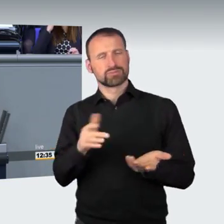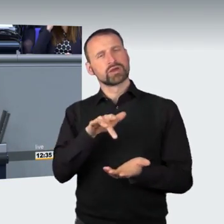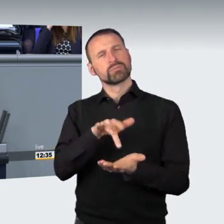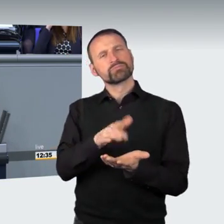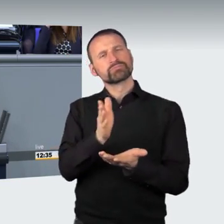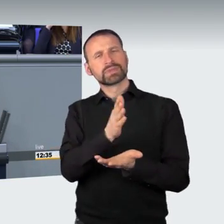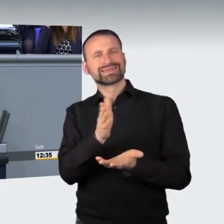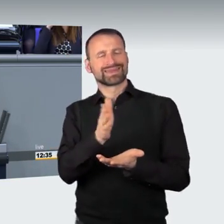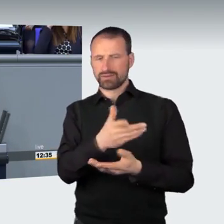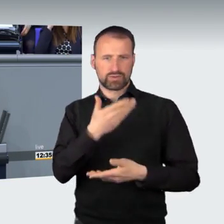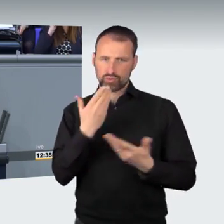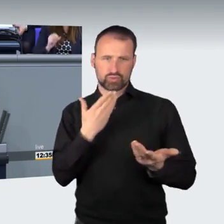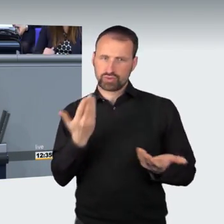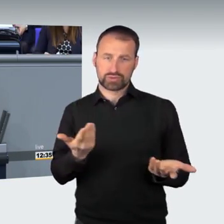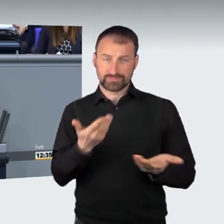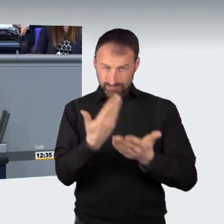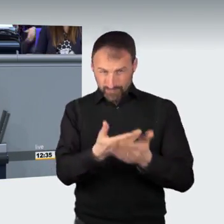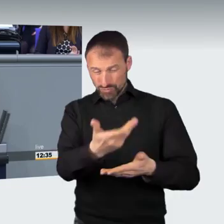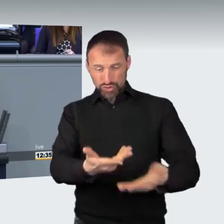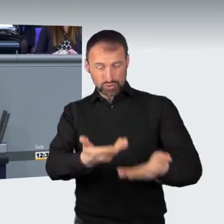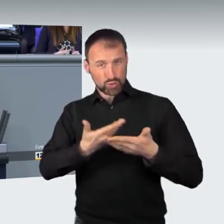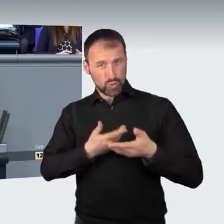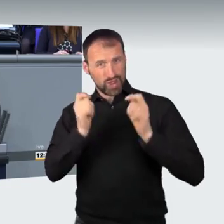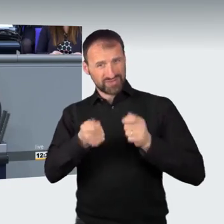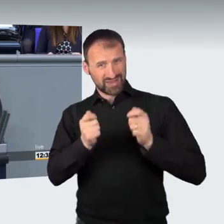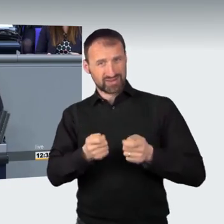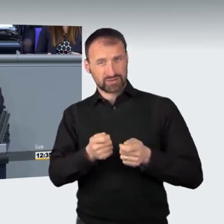gesellschaftlichen Ausgewogenheit in keiner Weise gerecht.